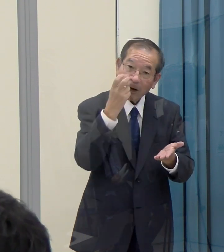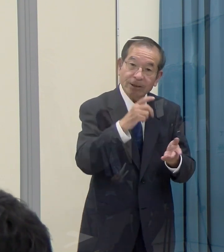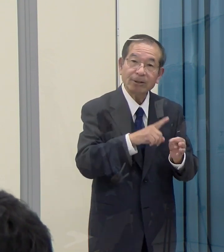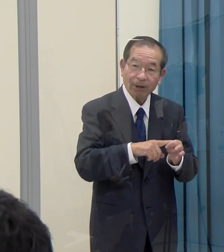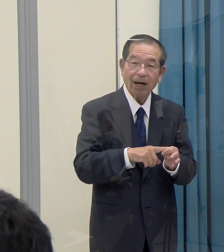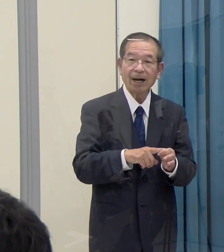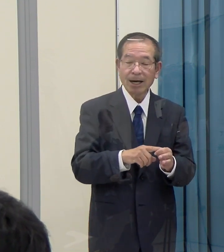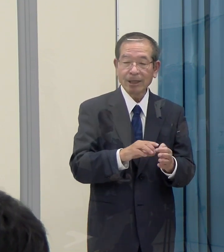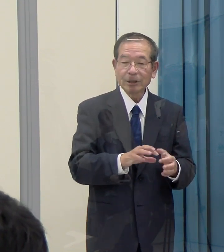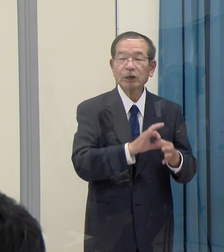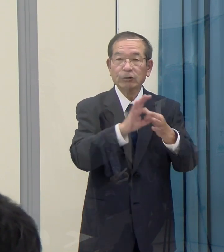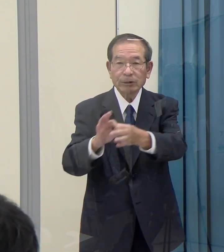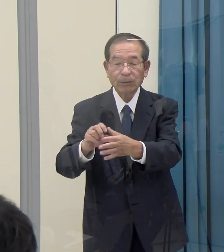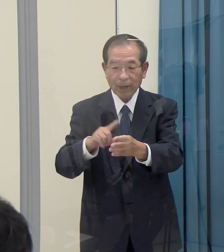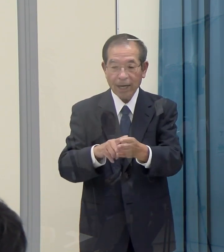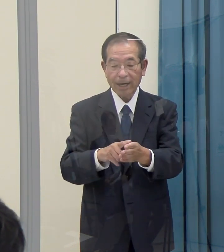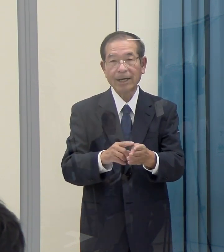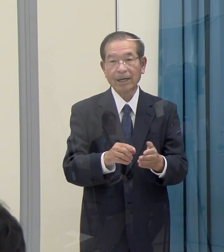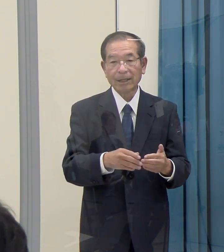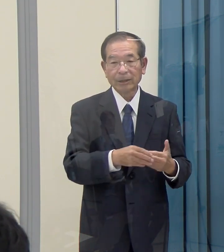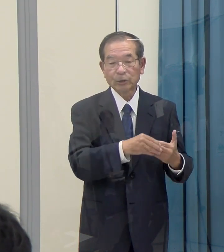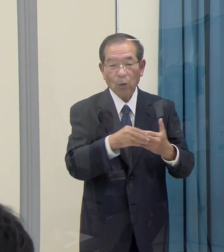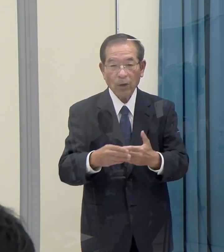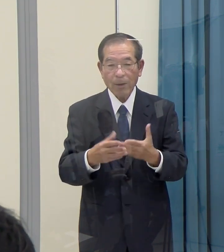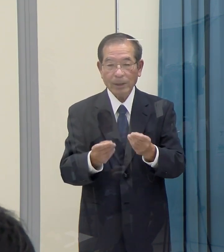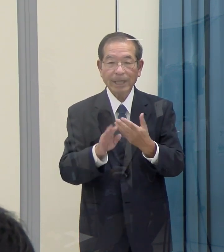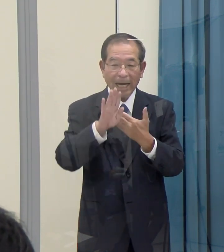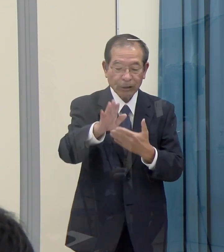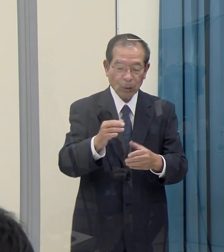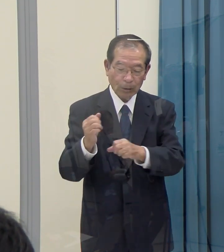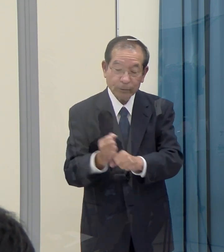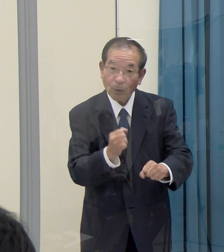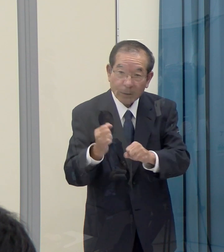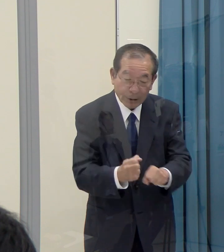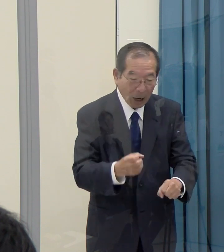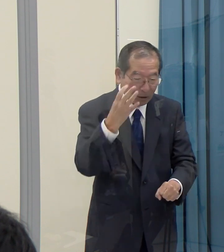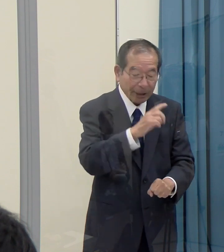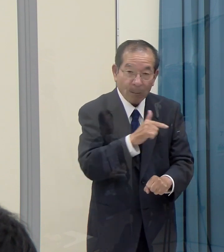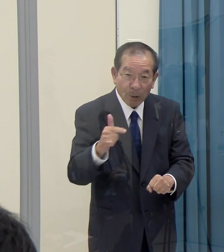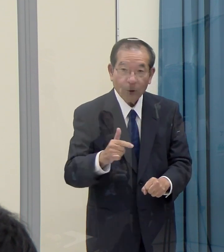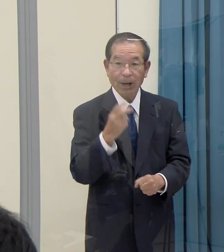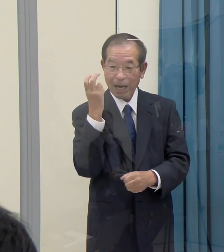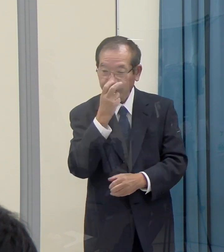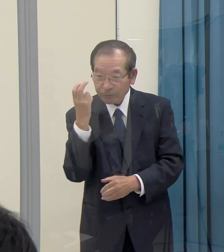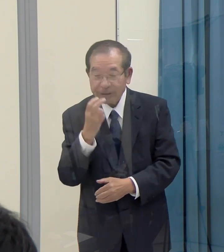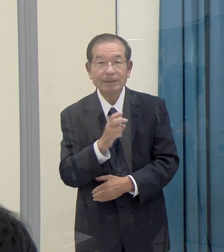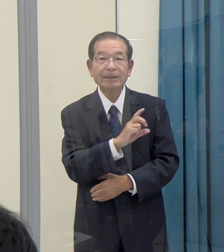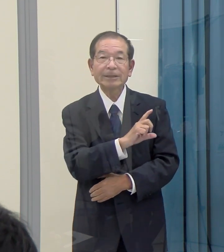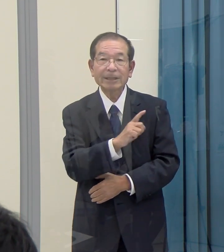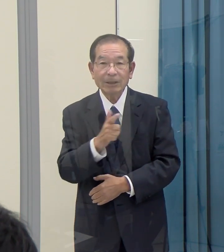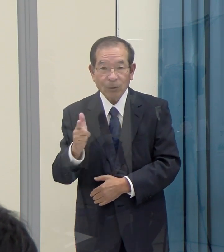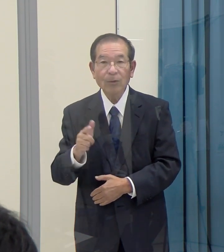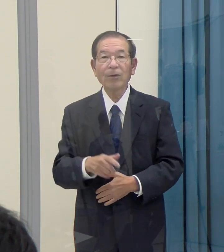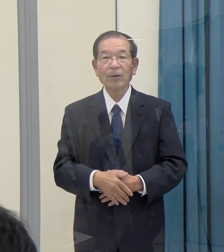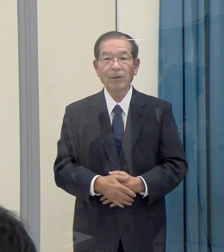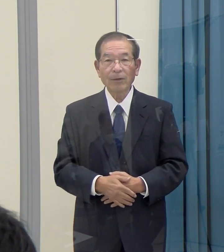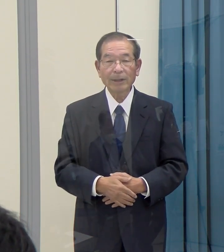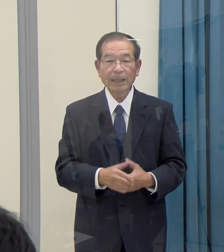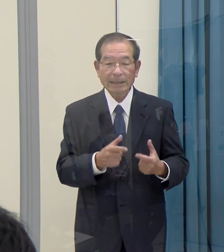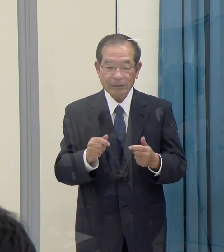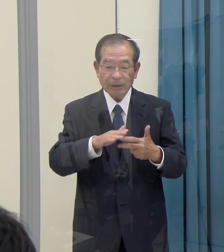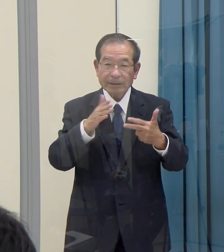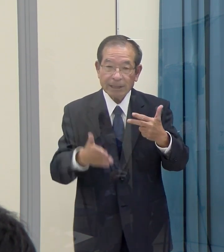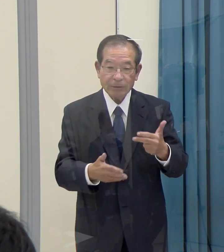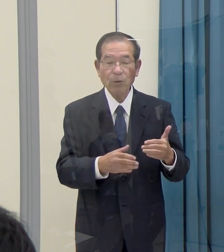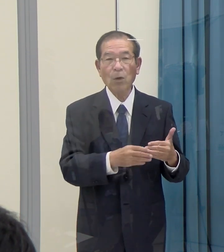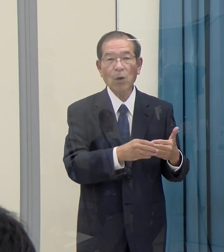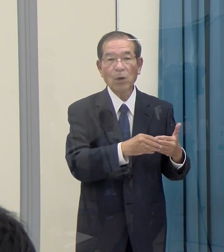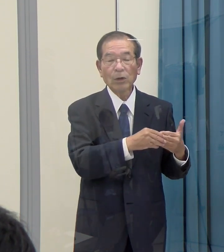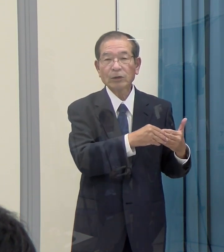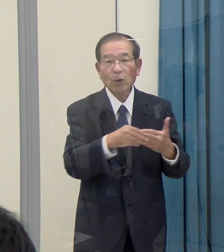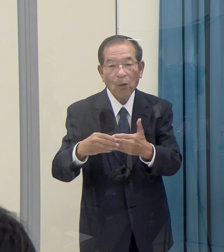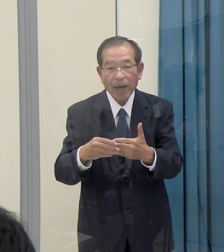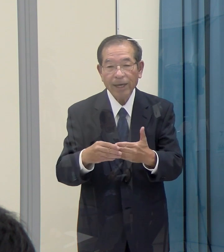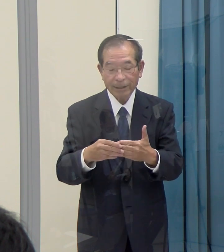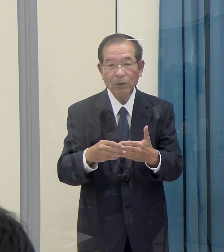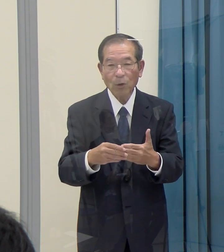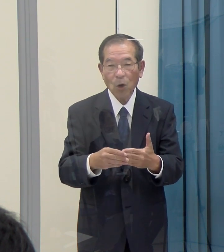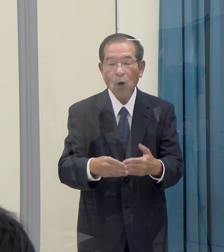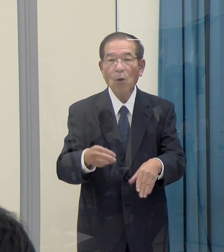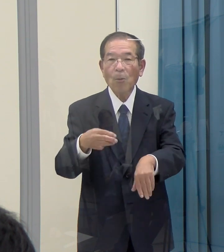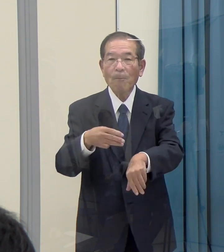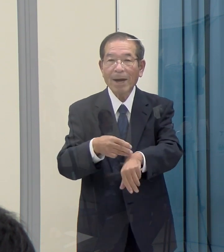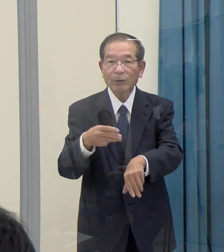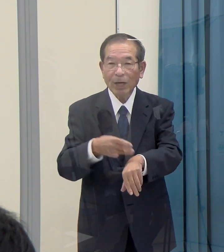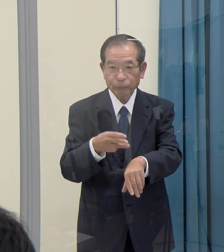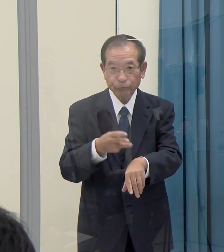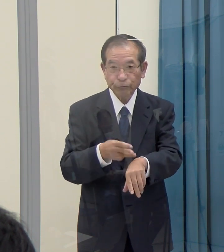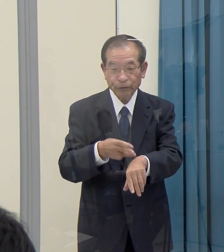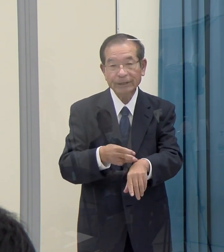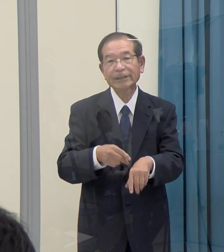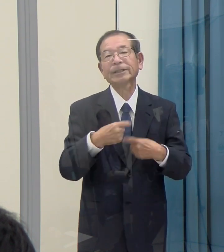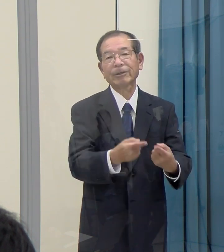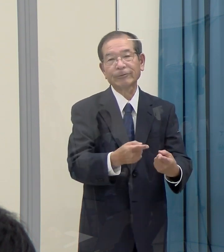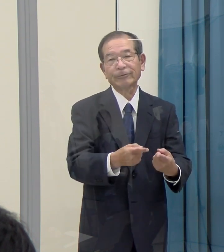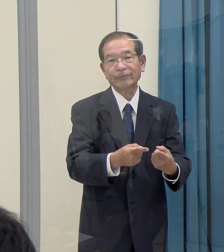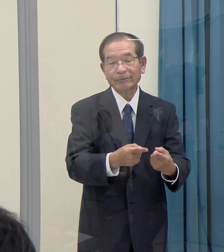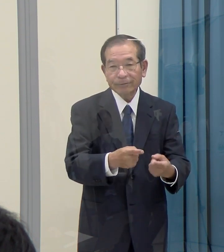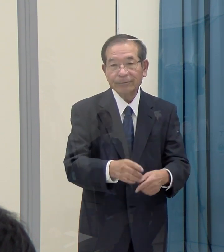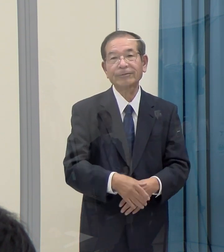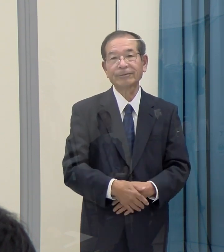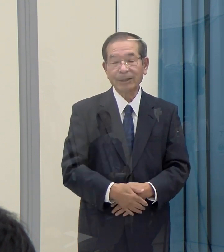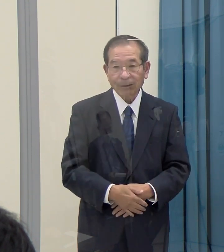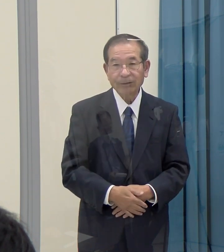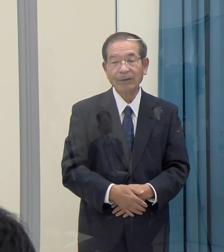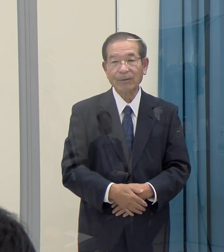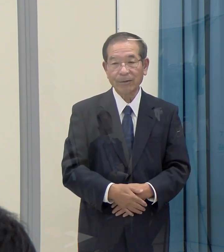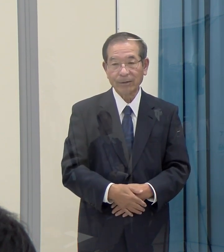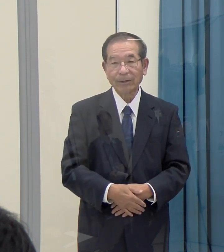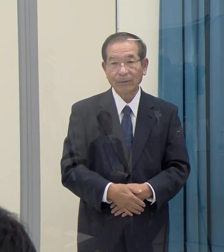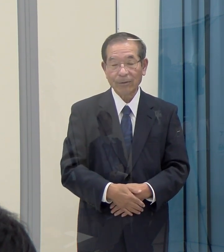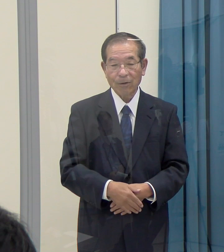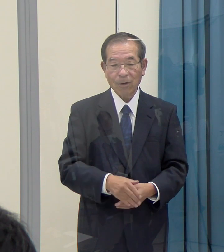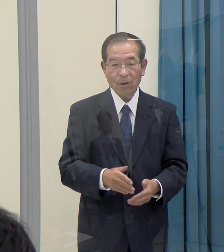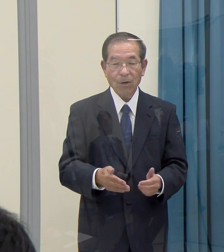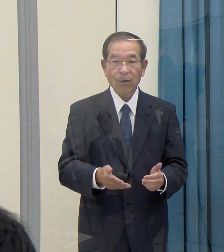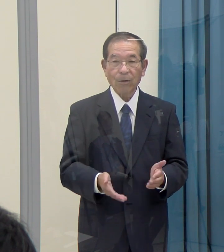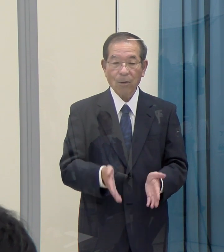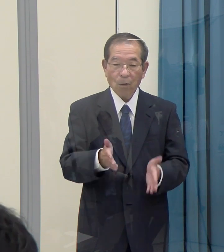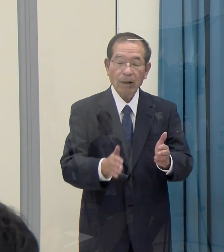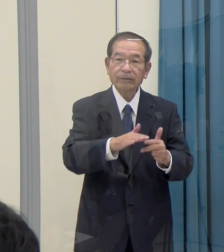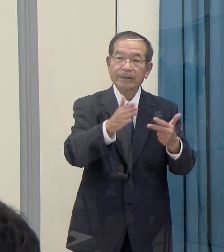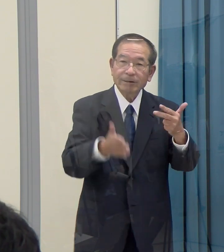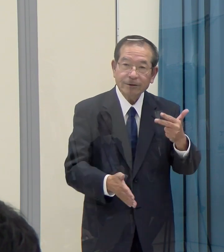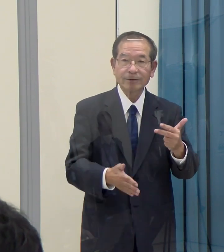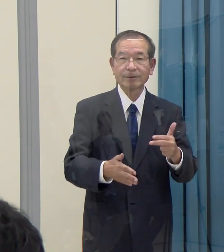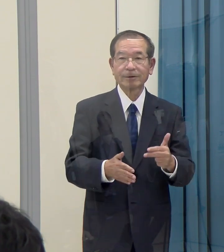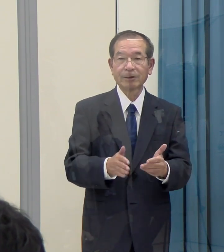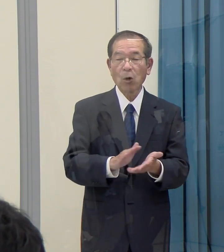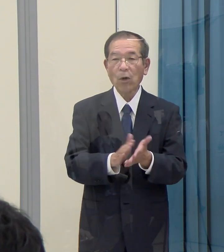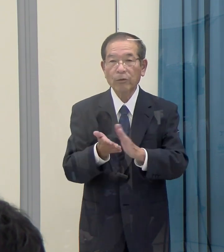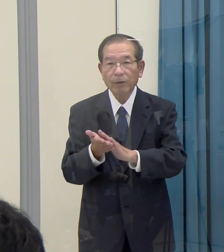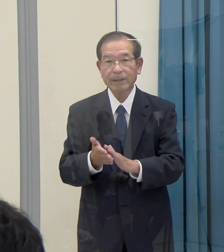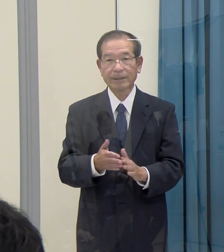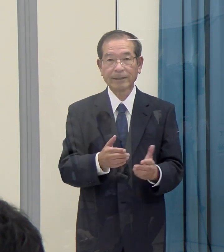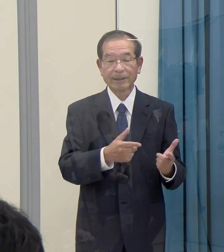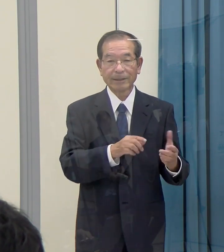バス送迎直後の清掃や忘れ物の確認といったことを施設の送迎マニュアルにきちんと入れることを求めるなど、全ての保育施設、幼稚園に対して安全管理の徹底を要請してきました。